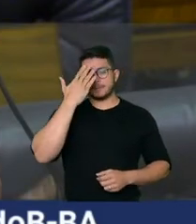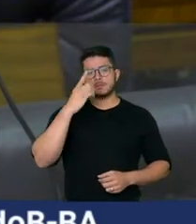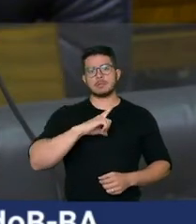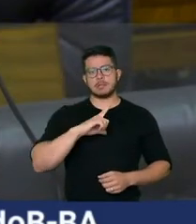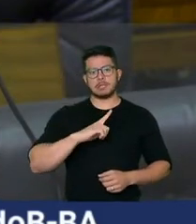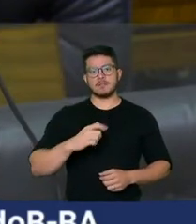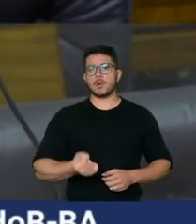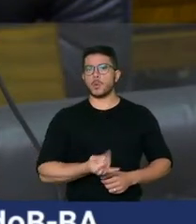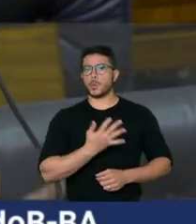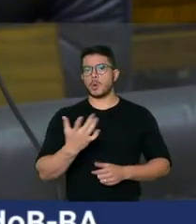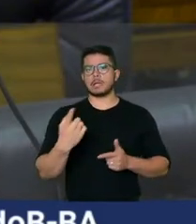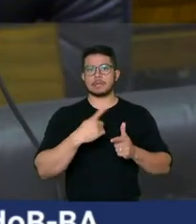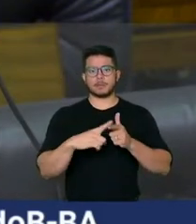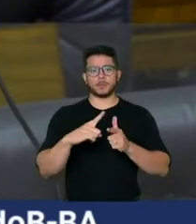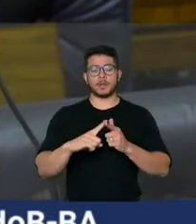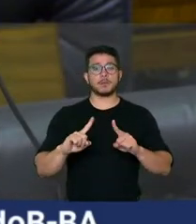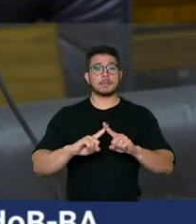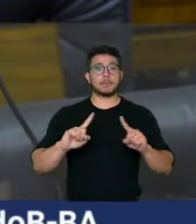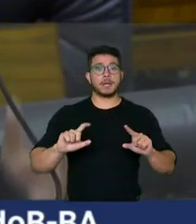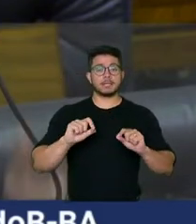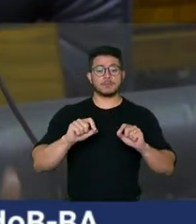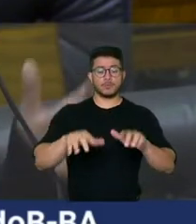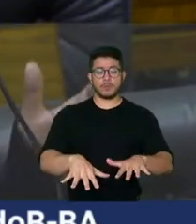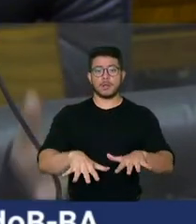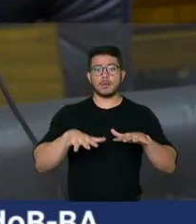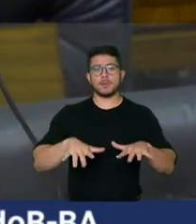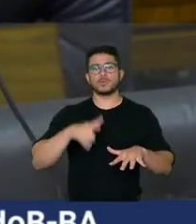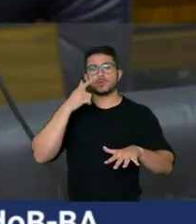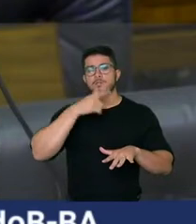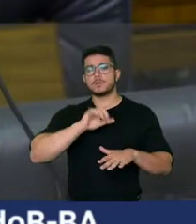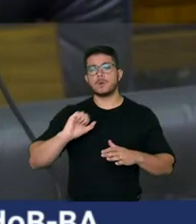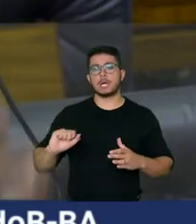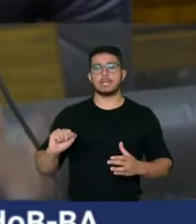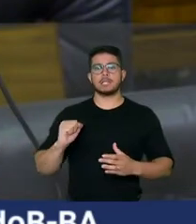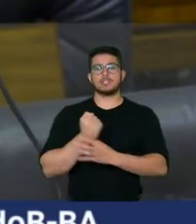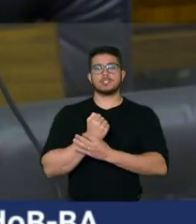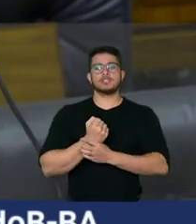BRASILEIRO, APESAR DE TODAS AS ADVERSIDADES, CONSEGUIU EFETIVAMENTE GARANTIR QUE A